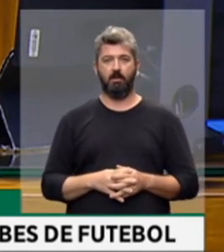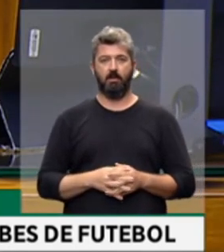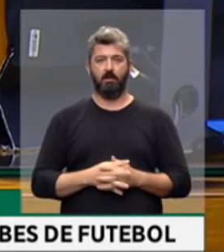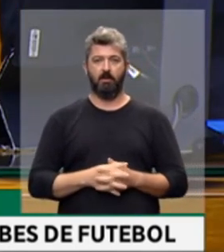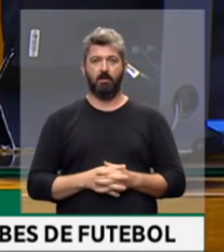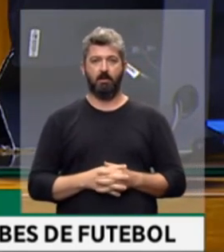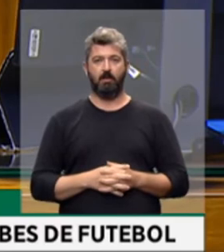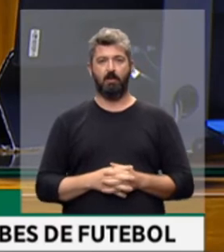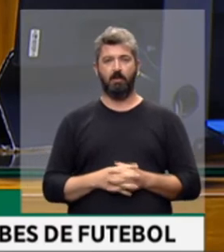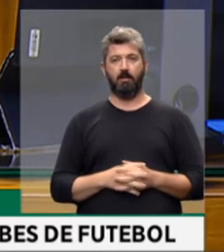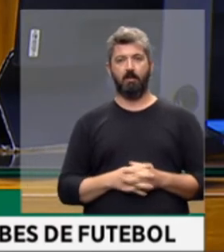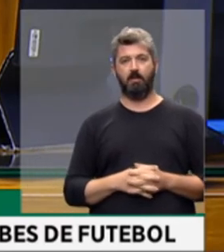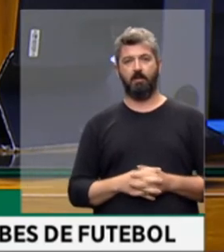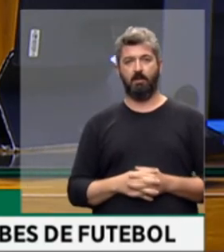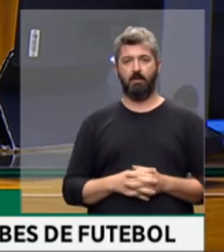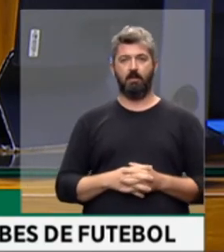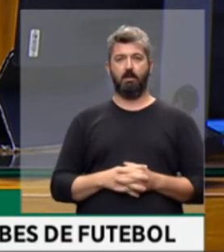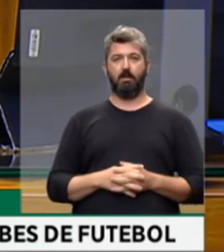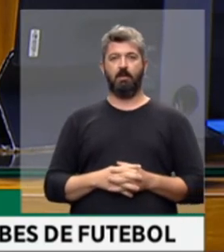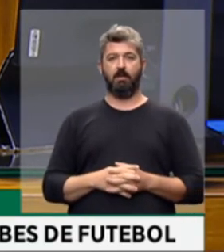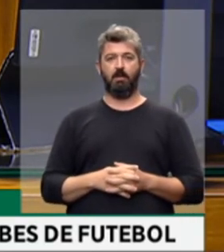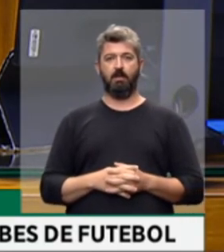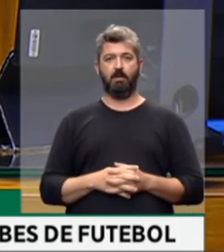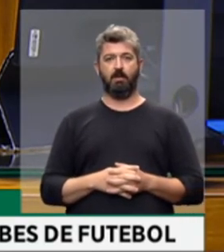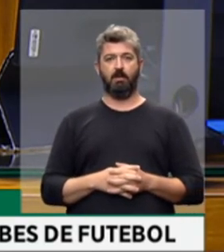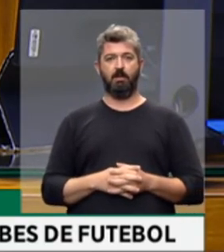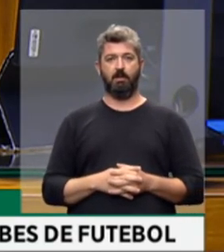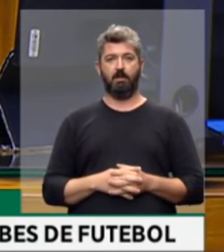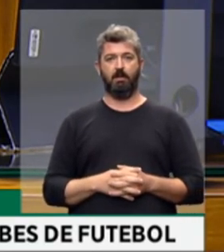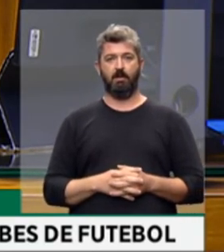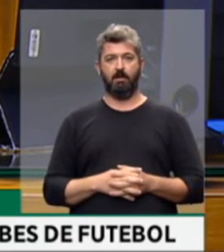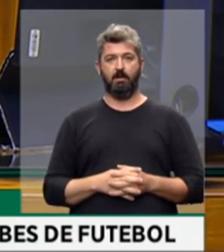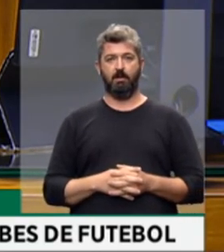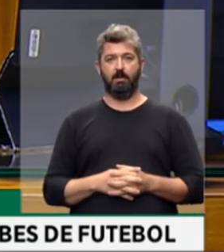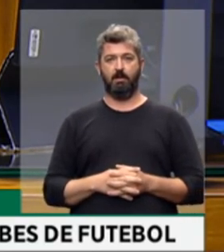PARTIDO DA MINORIA ORIENTA SIM, OBRIGADO PRESIDENTE. -- [PRESIDENTE]: COMO